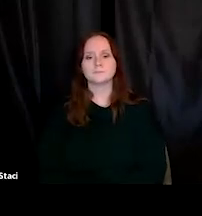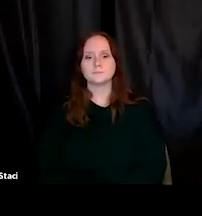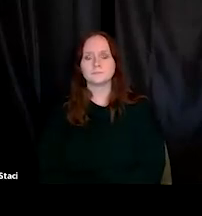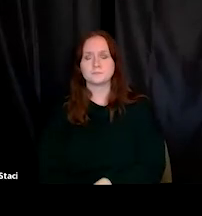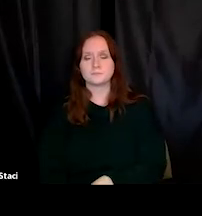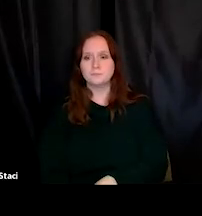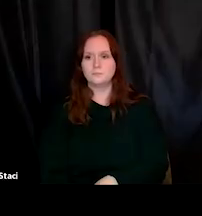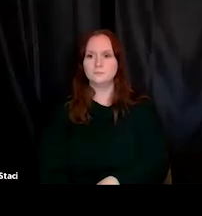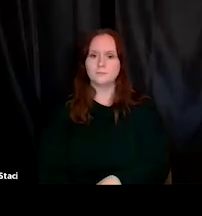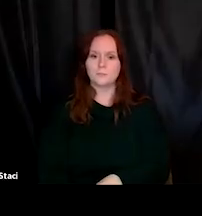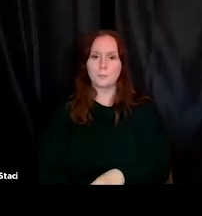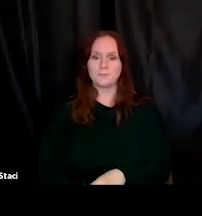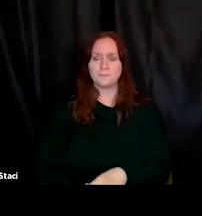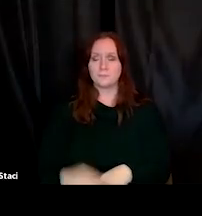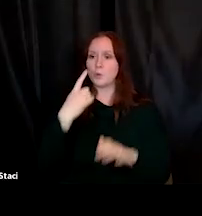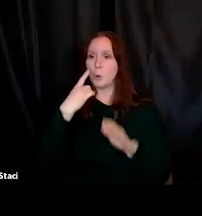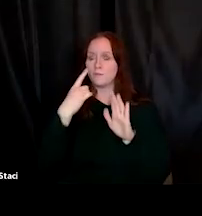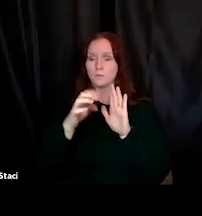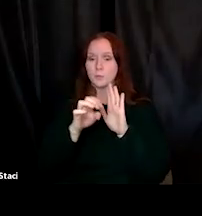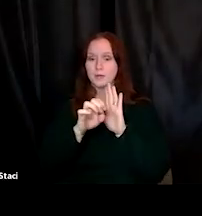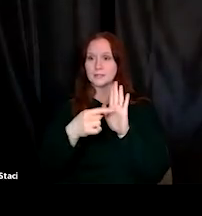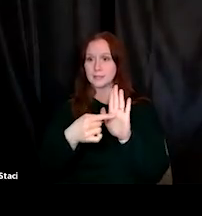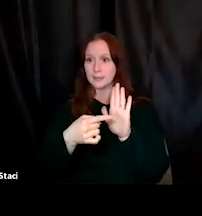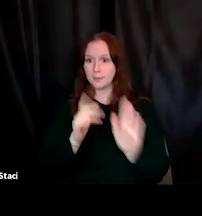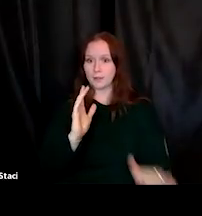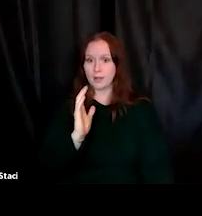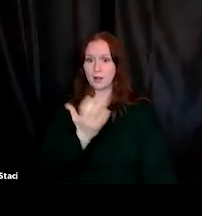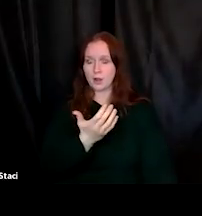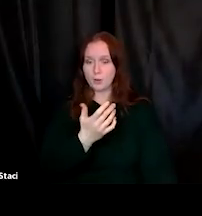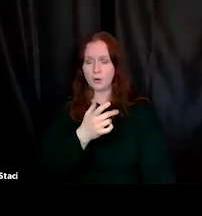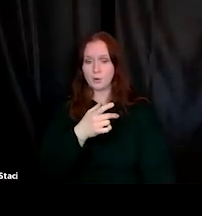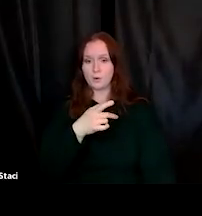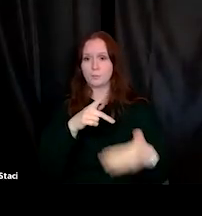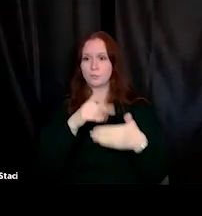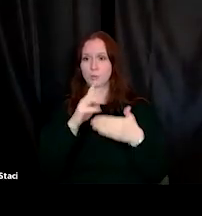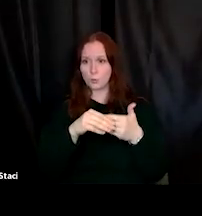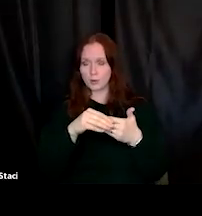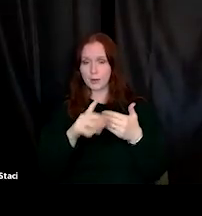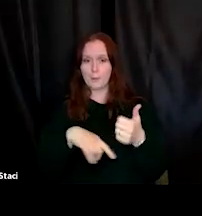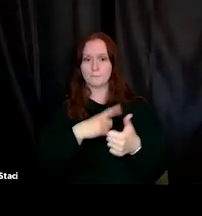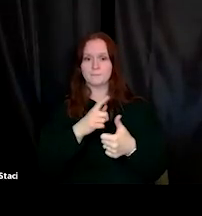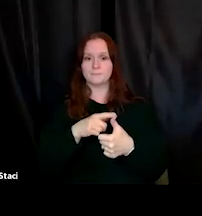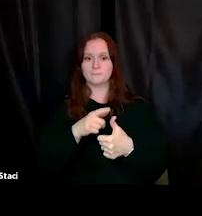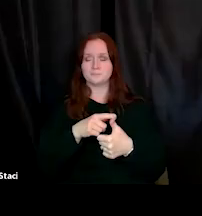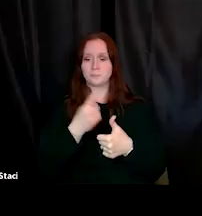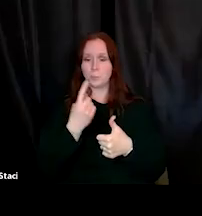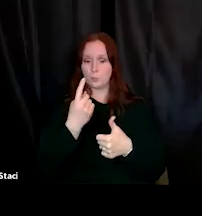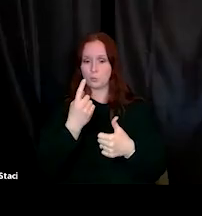en las políticas de la SSA durante este webinar, pero solo una nota de que DDS,